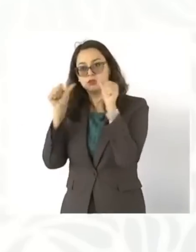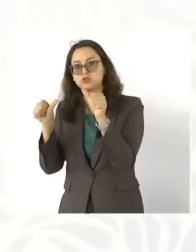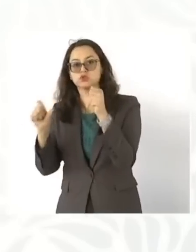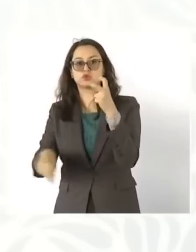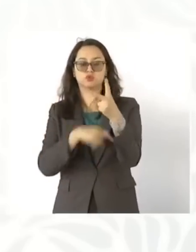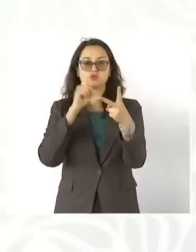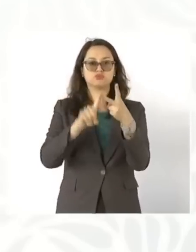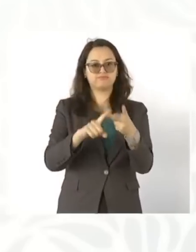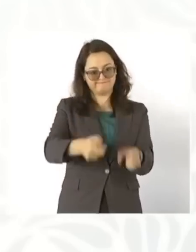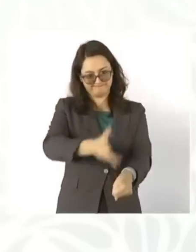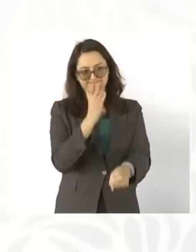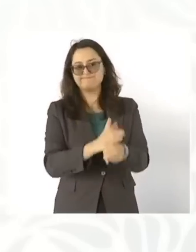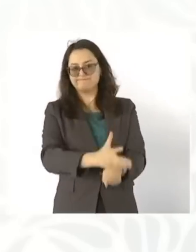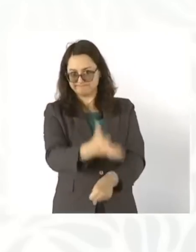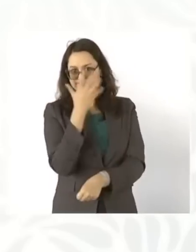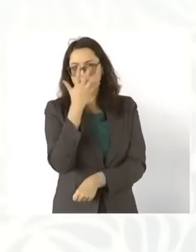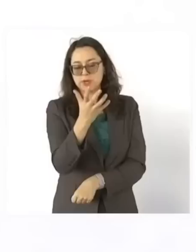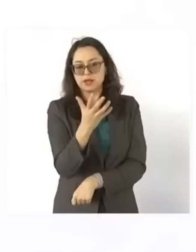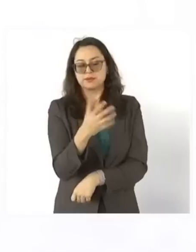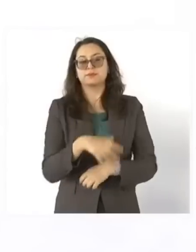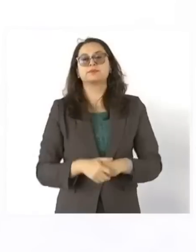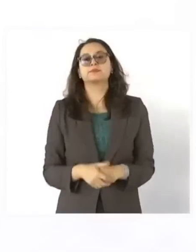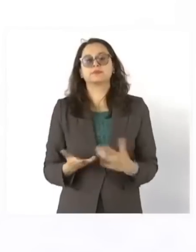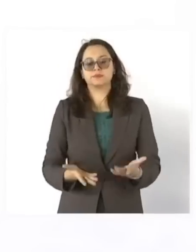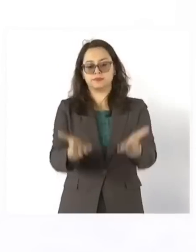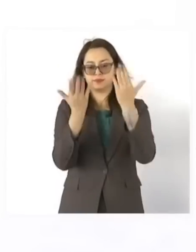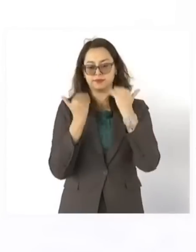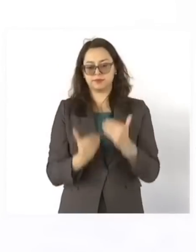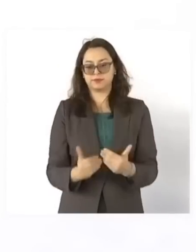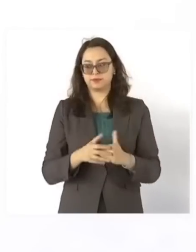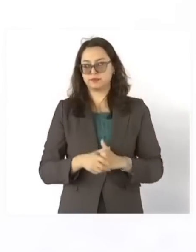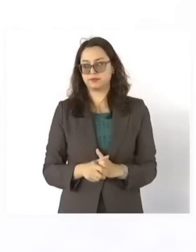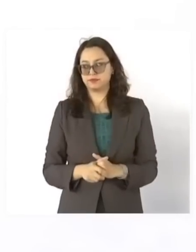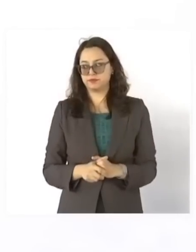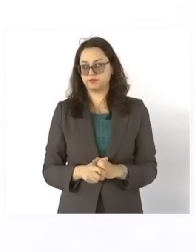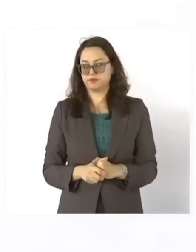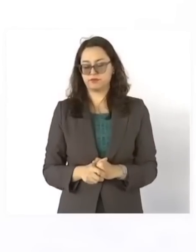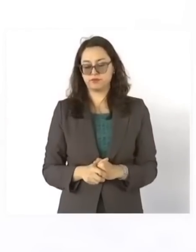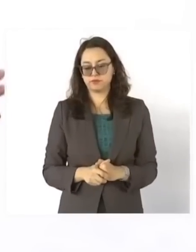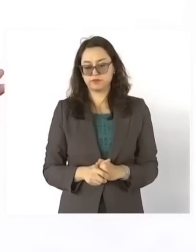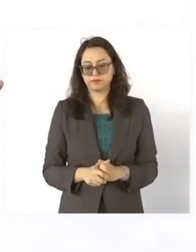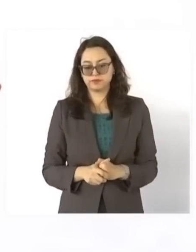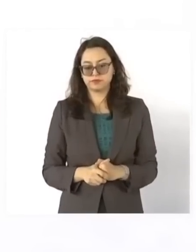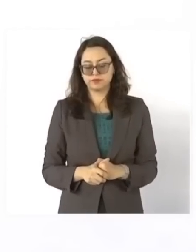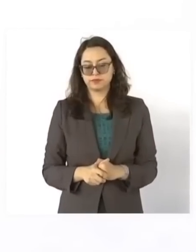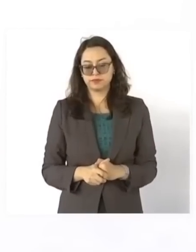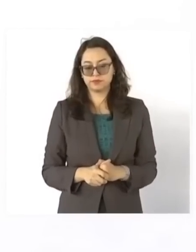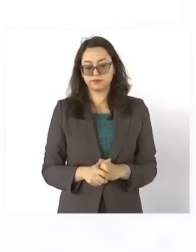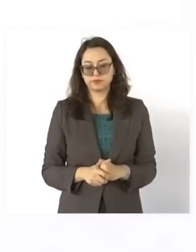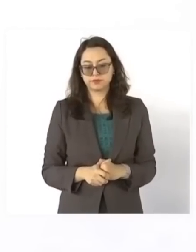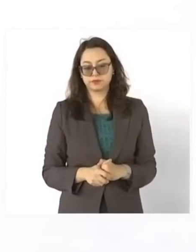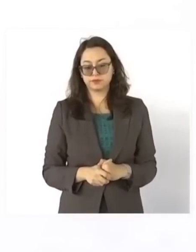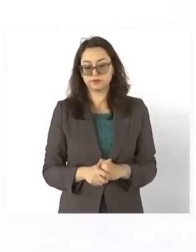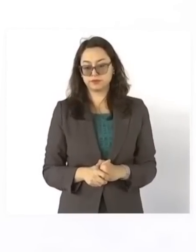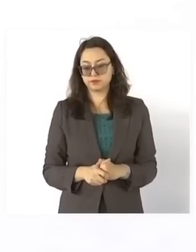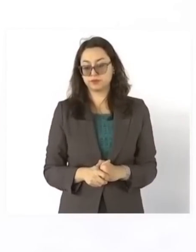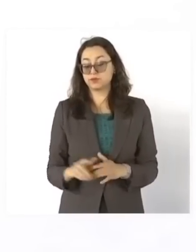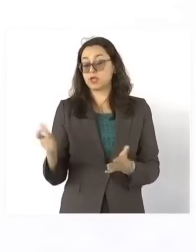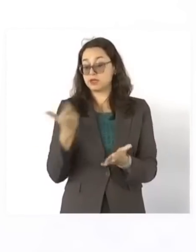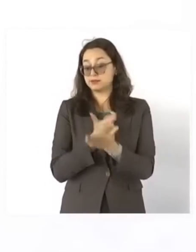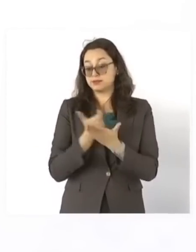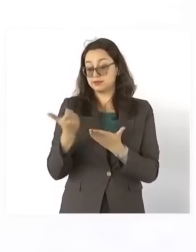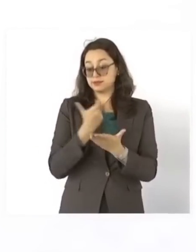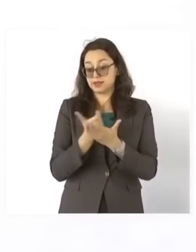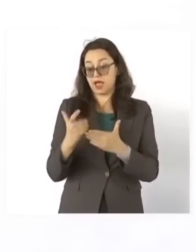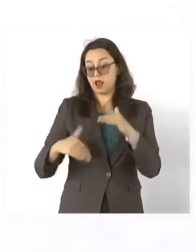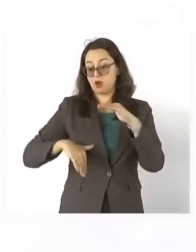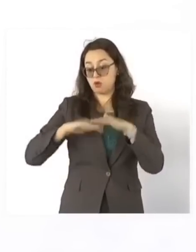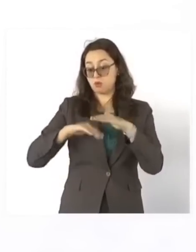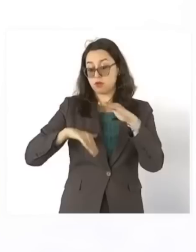impunidad en nuestro país adelante Bueno Este es el salario mínimo con su apoyo queremos que el